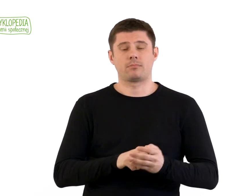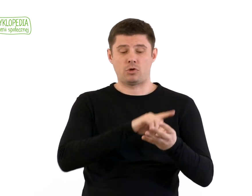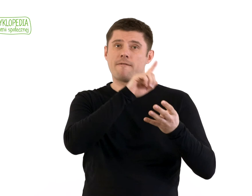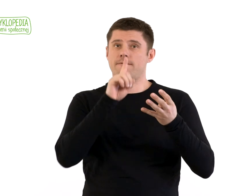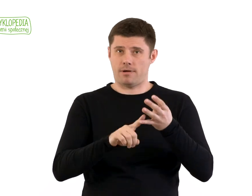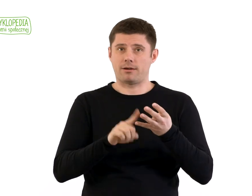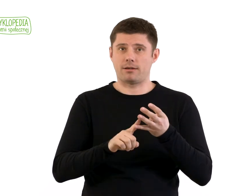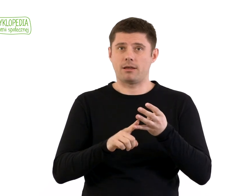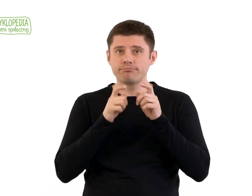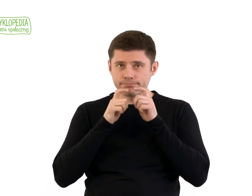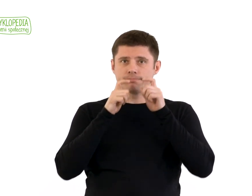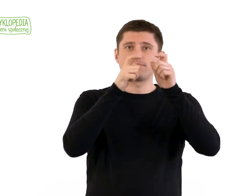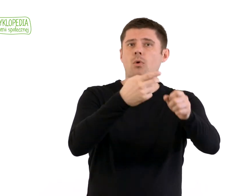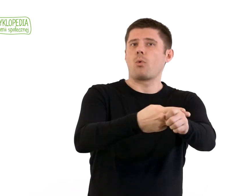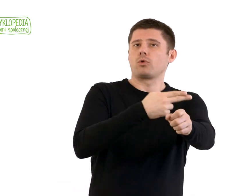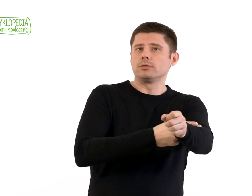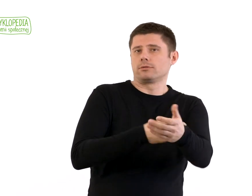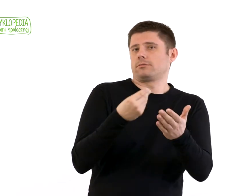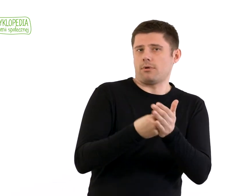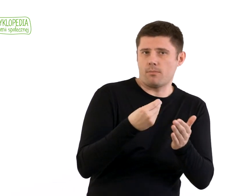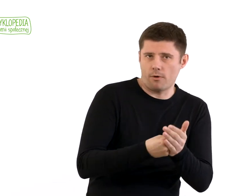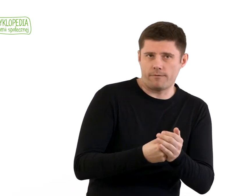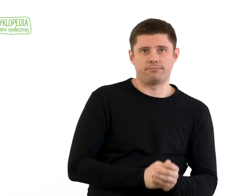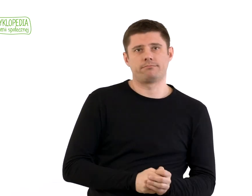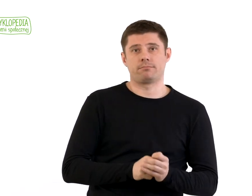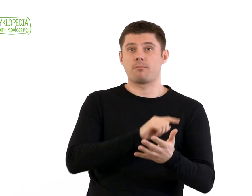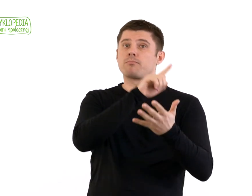zgłoszenie podmiotu do Urzędu Skarbowego;